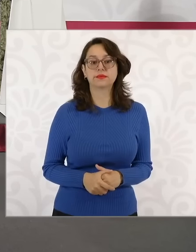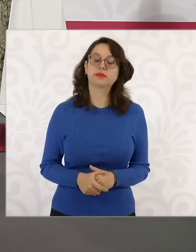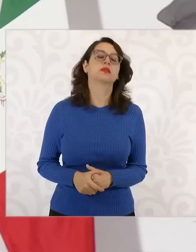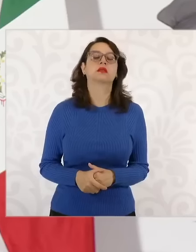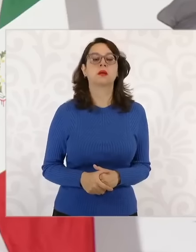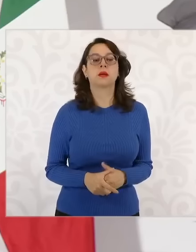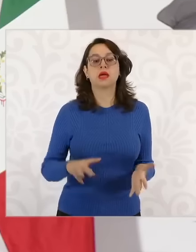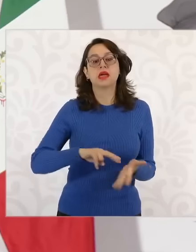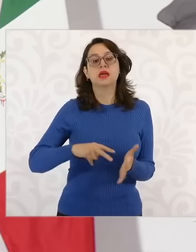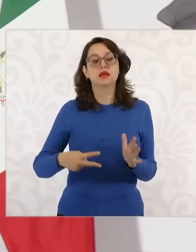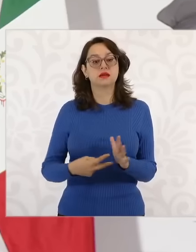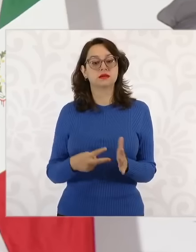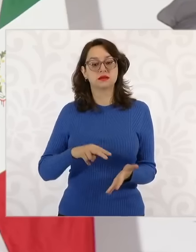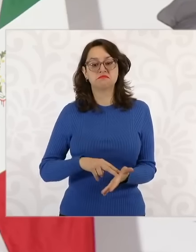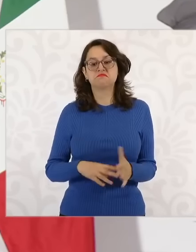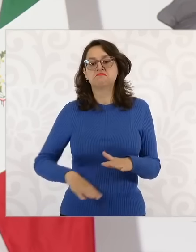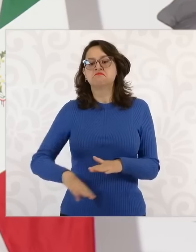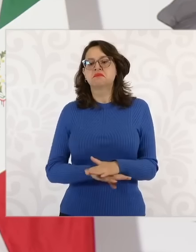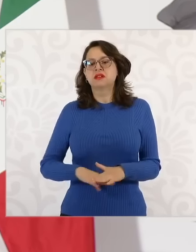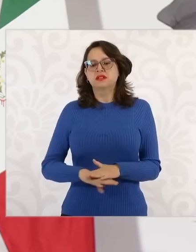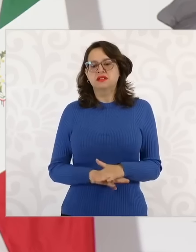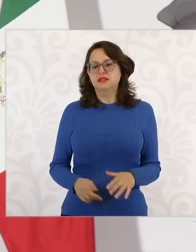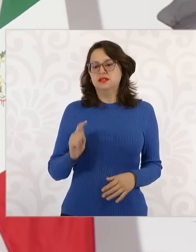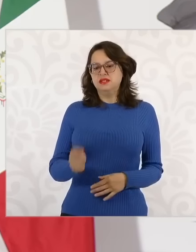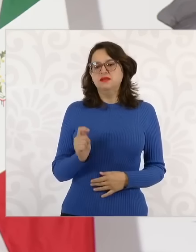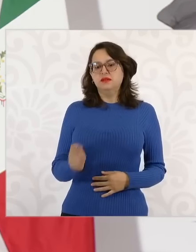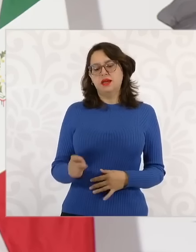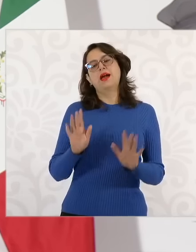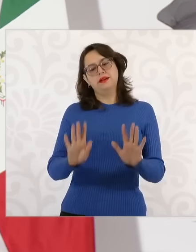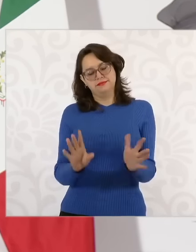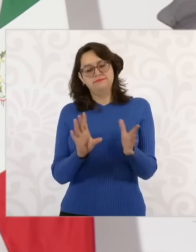La ingeniera básica es muy importante. Ahorita vamos a platicar por qué entendemos esta como